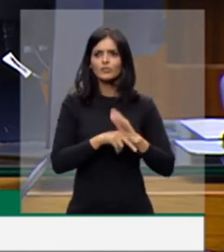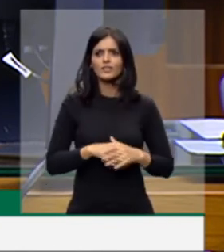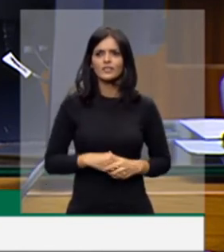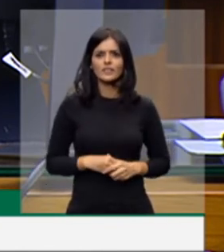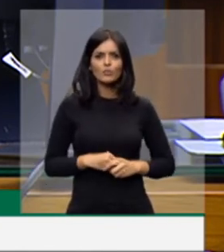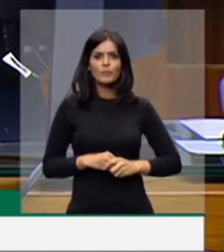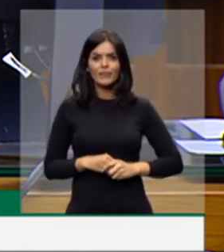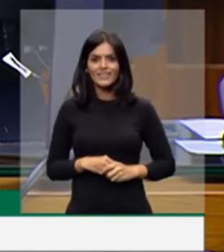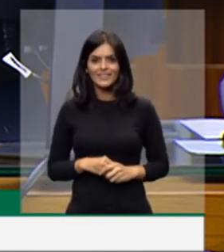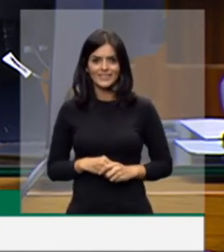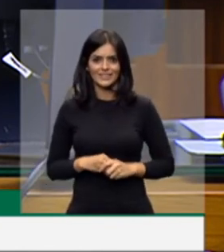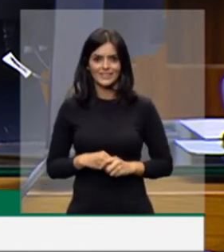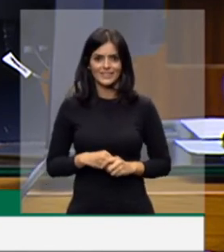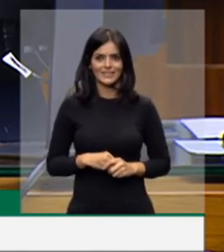FORAM OFERECIDAS 205 EMENDAS. DISCUSSÃO EM TURNO ÚNICO DA